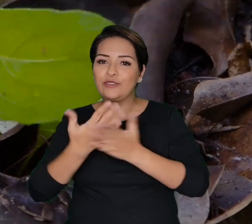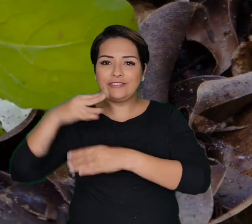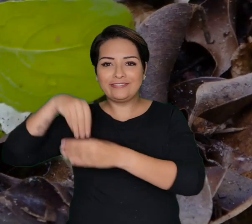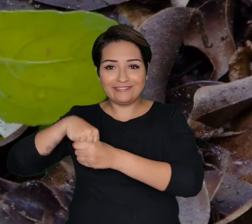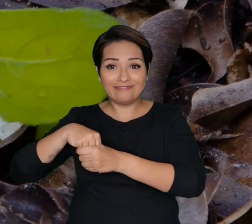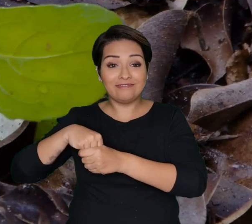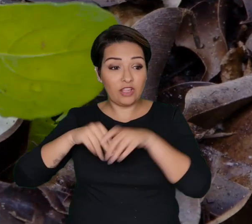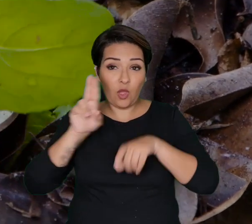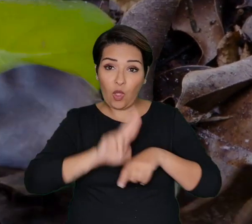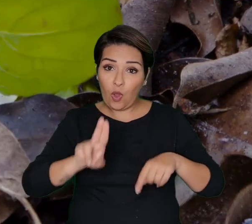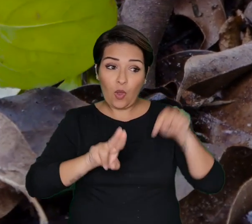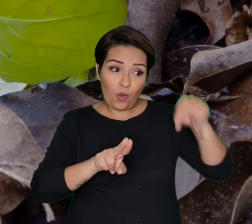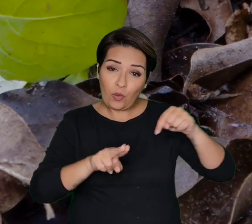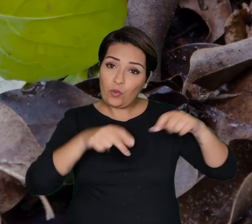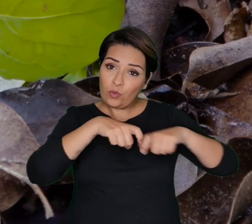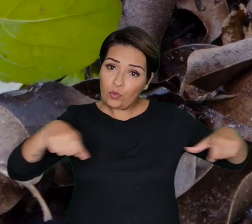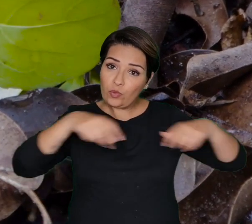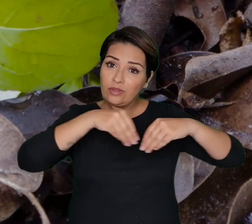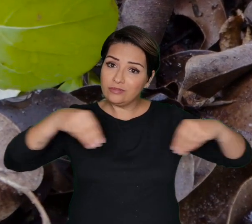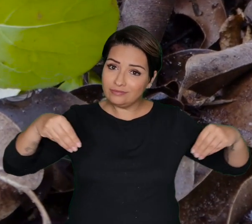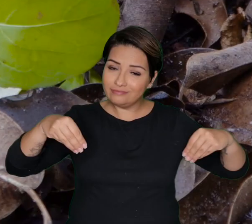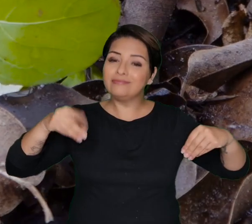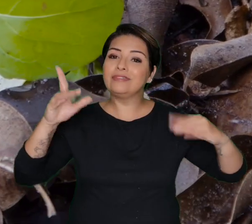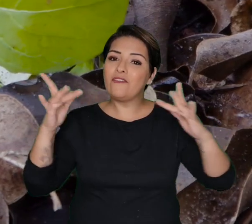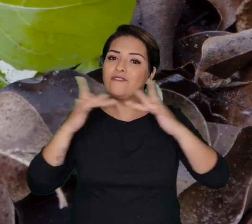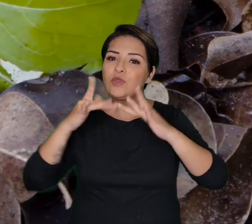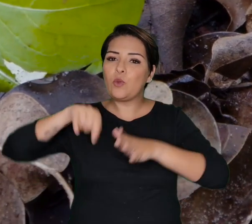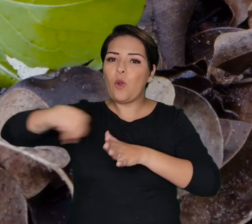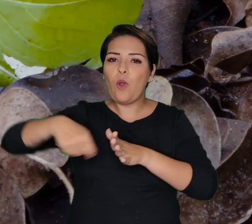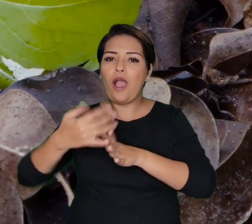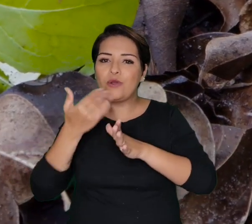Sempre nessa perspectiva de continuar com esse vínculo com a cozinha.